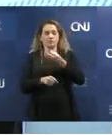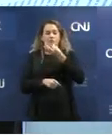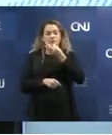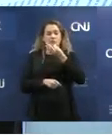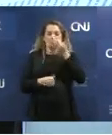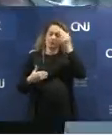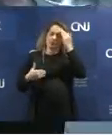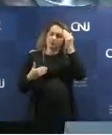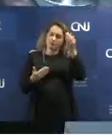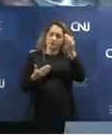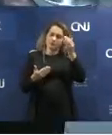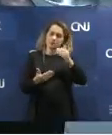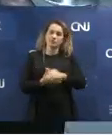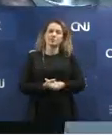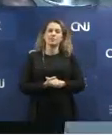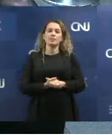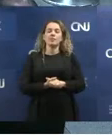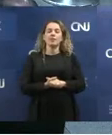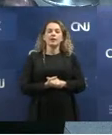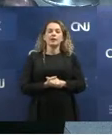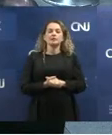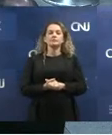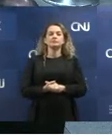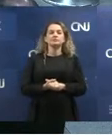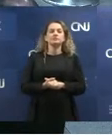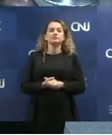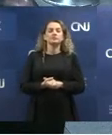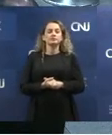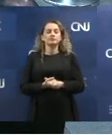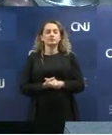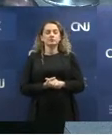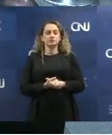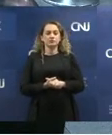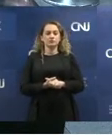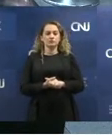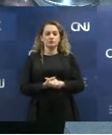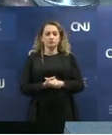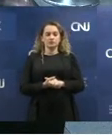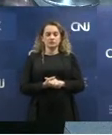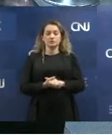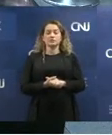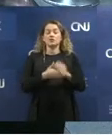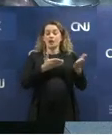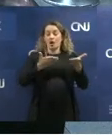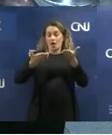A ministra Maria Thereza, vossa excelência então vota pela instauração